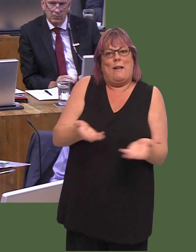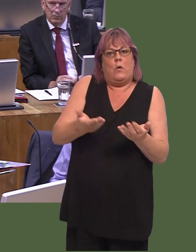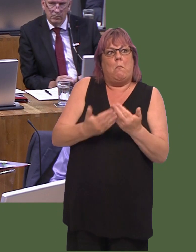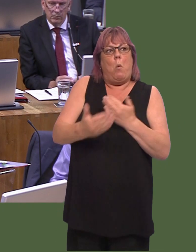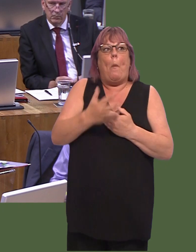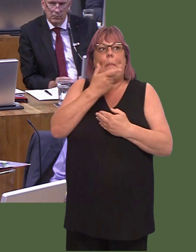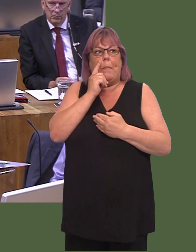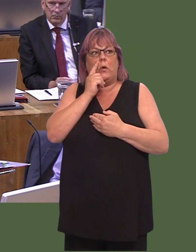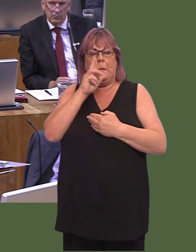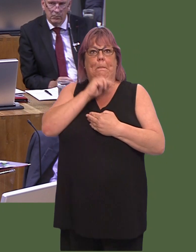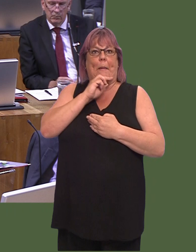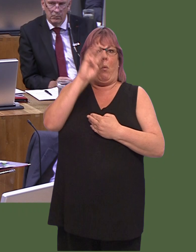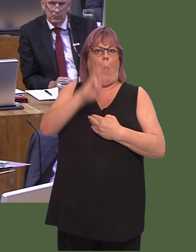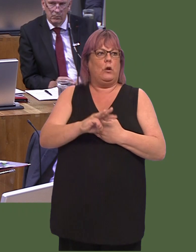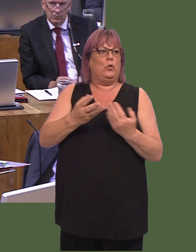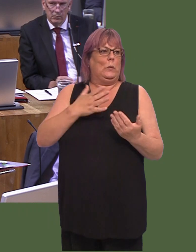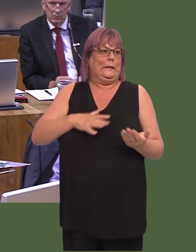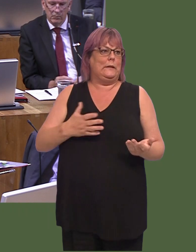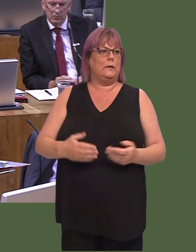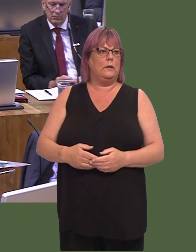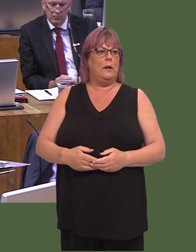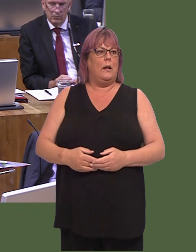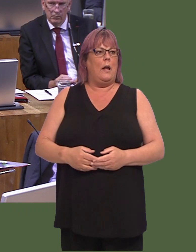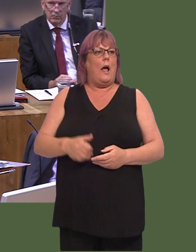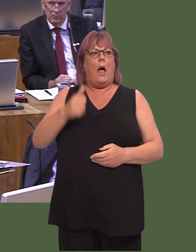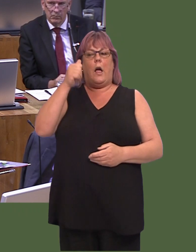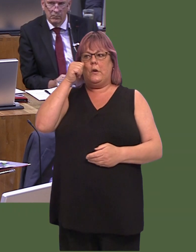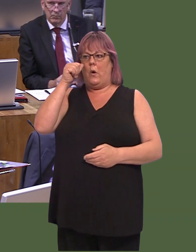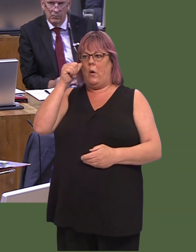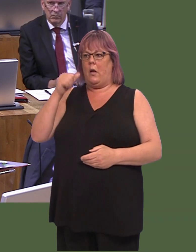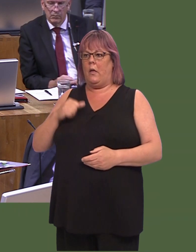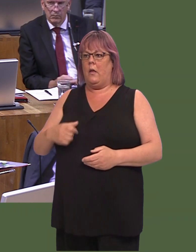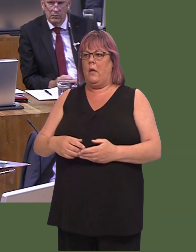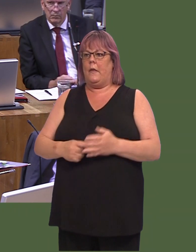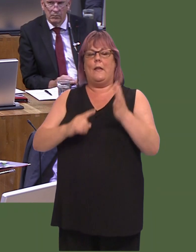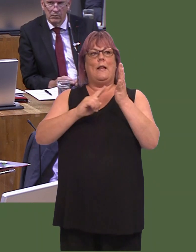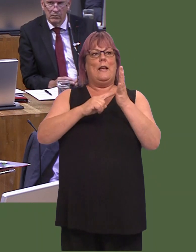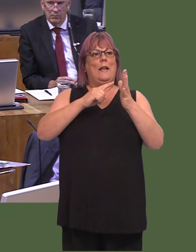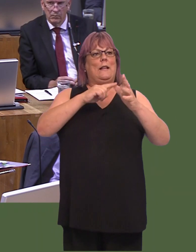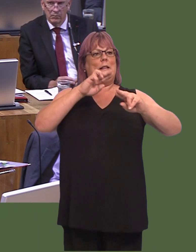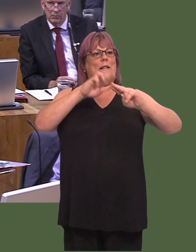Er nad oeddwn yno, rwy'n clywed bod gwyl Tafwyl wedi tynnu 40,000 o bobl mewn i Gaerdydd dros y penwythnos.